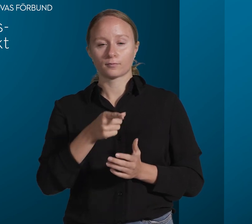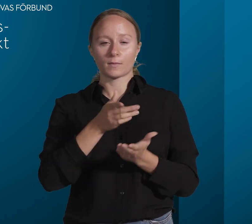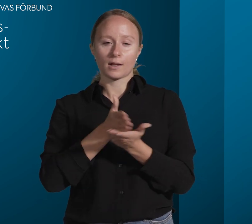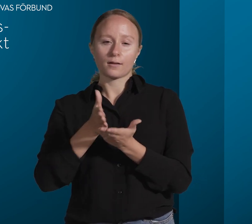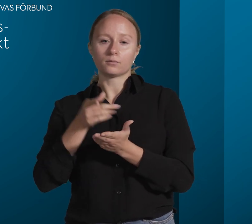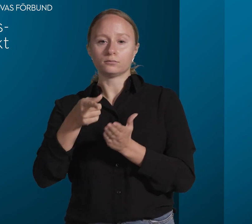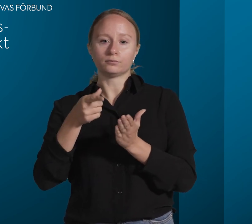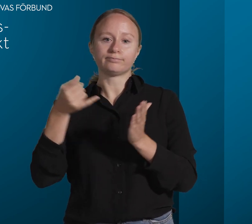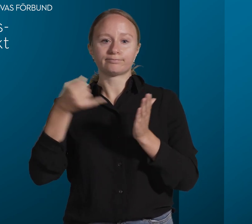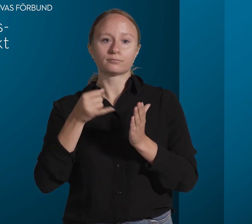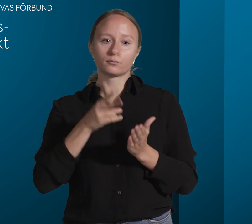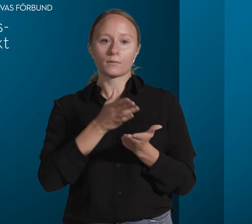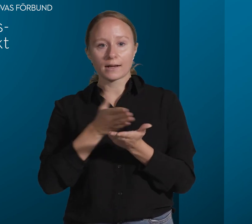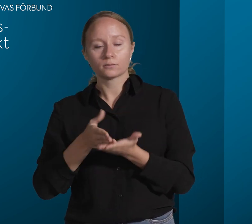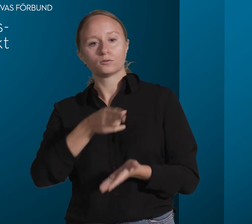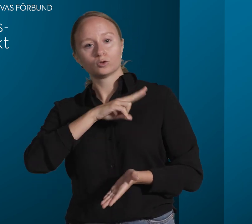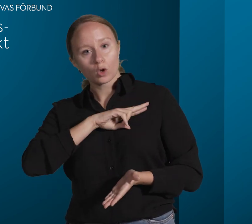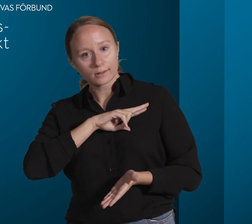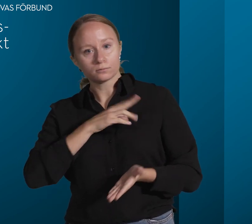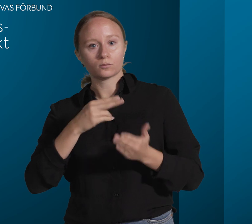Riktlinjerna omfattar rättsliga skyldigheter, -